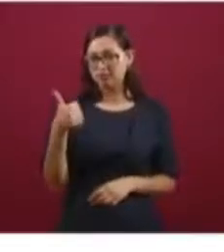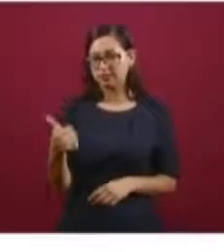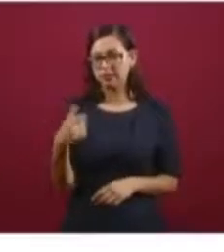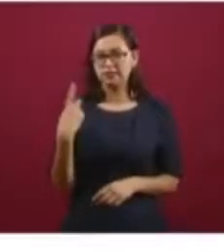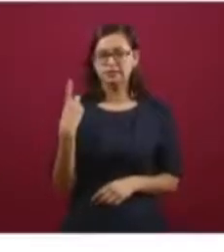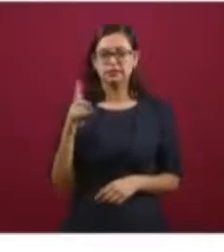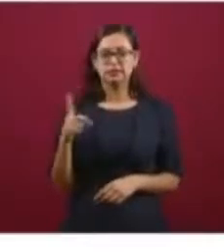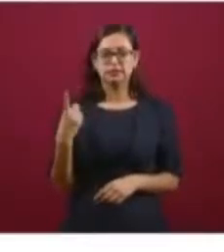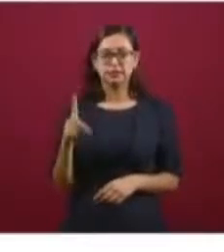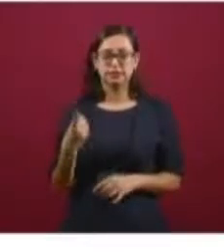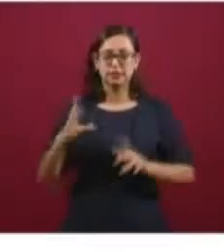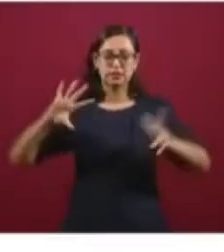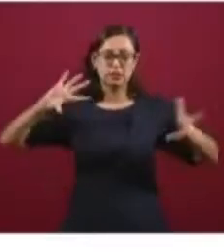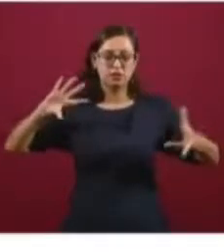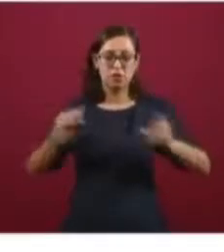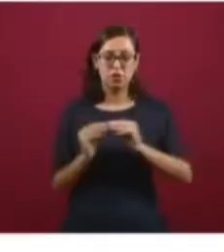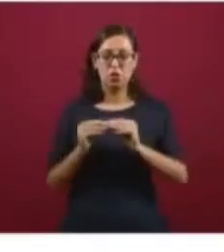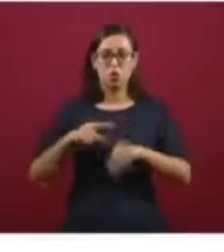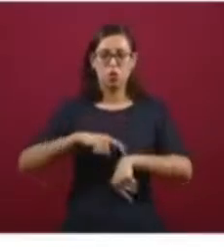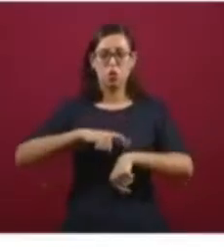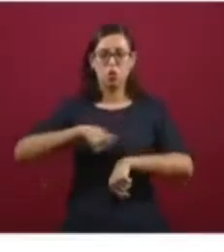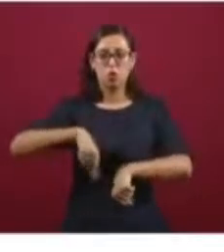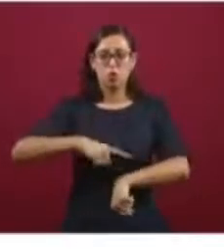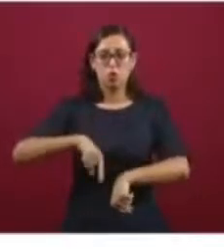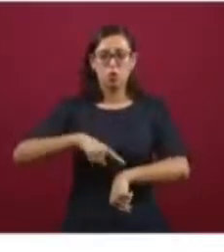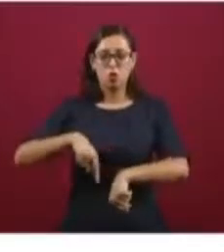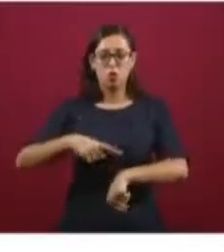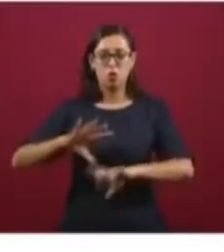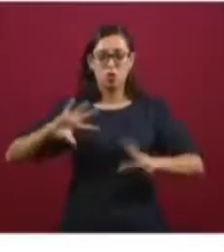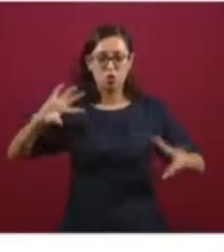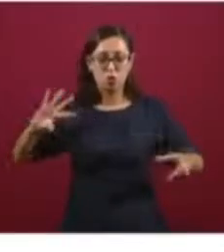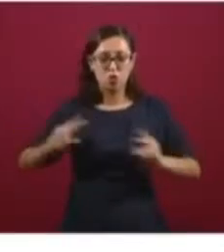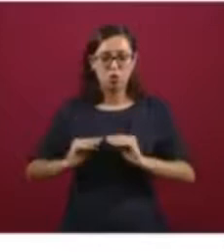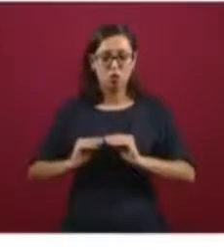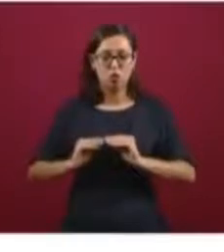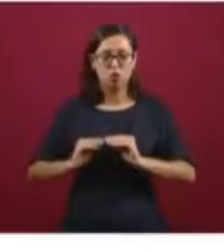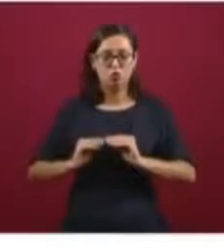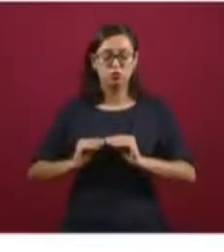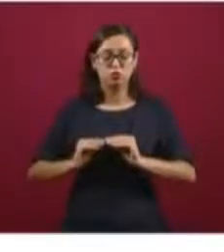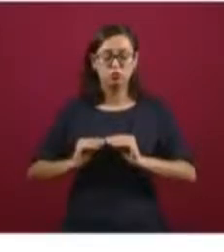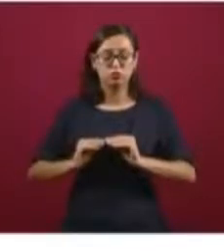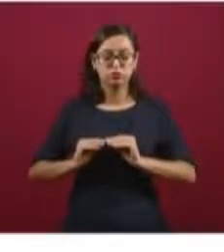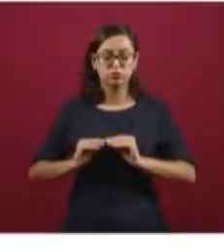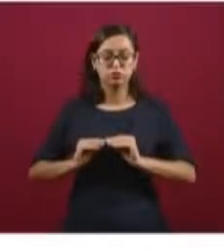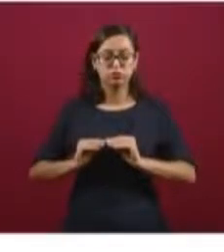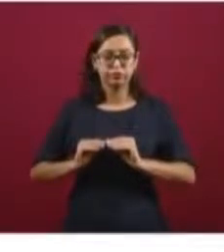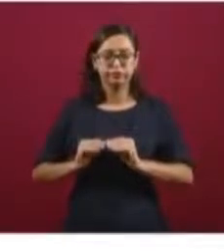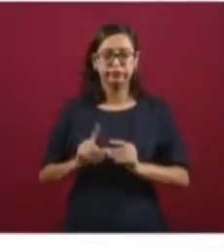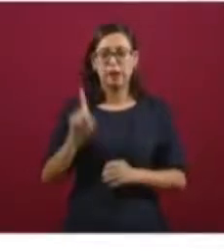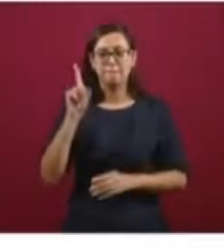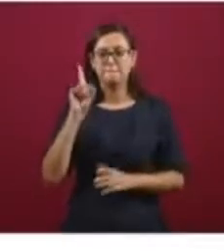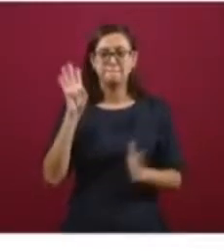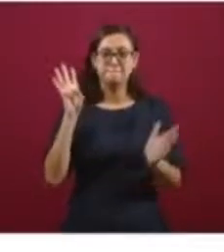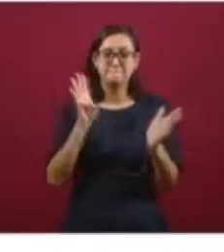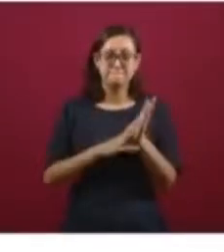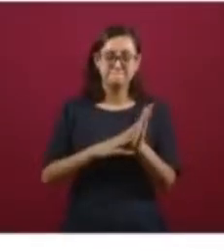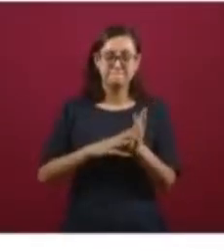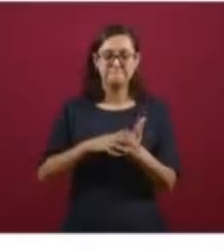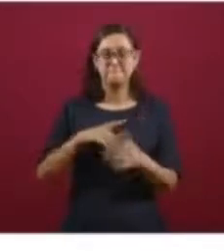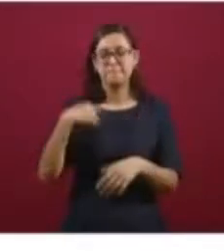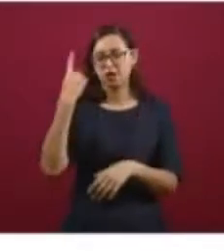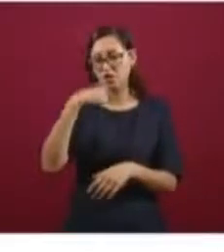una carga horaria de casi… una carga de horas de clase de casi mil horas, 972 para